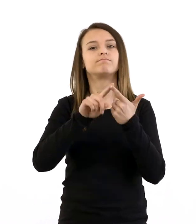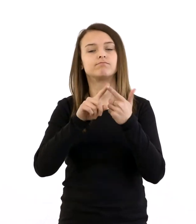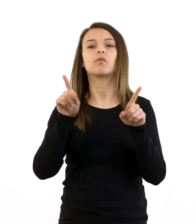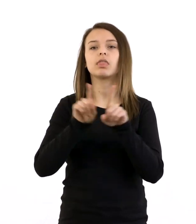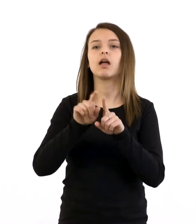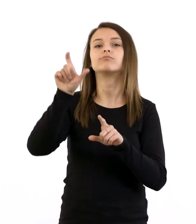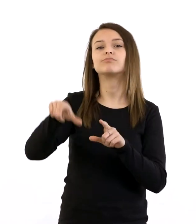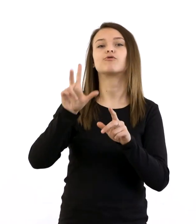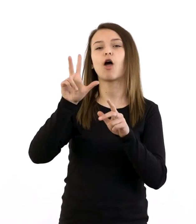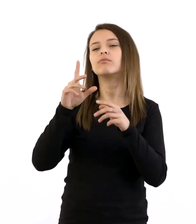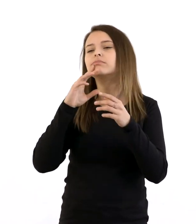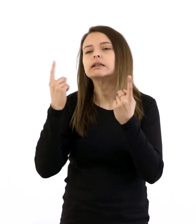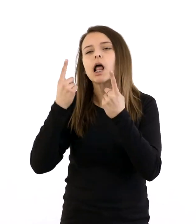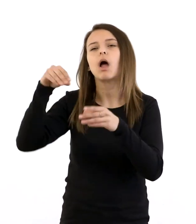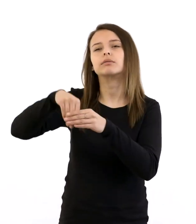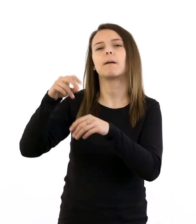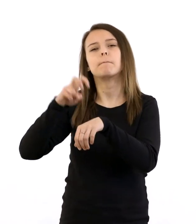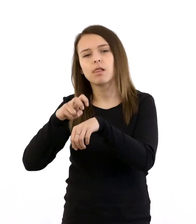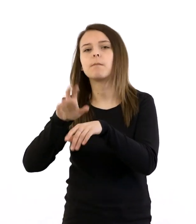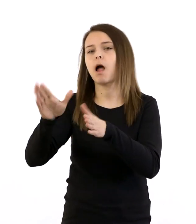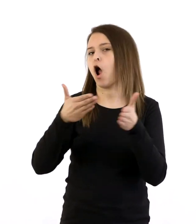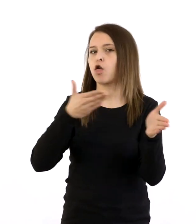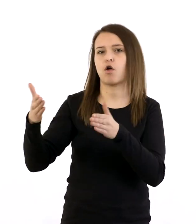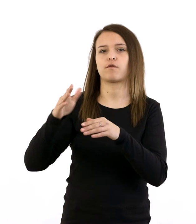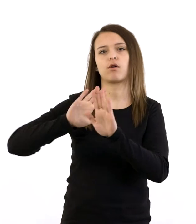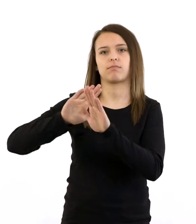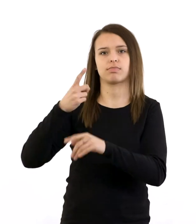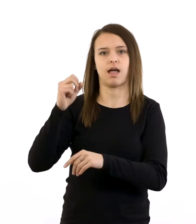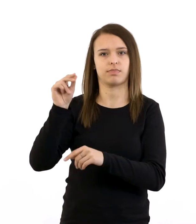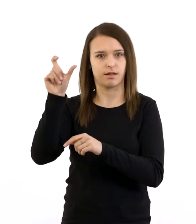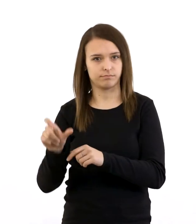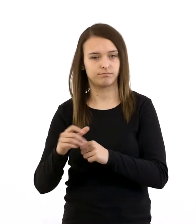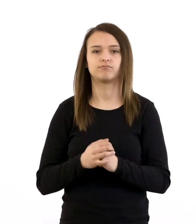uzasadnione przypadki ochrony życia danej osoby np w sytuacjach medycznych;